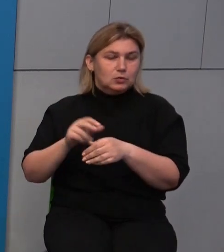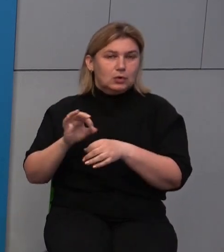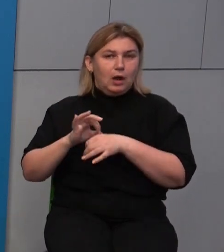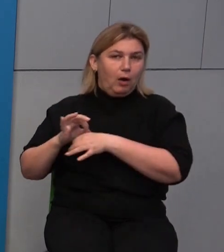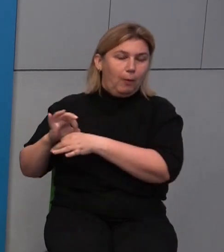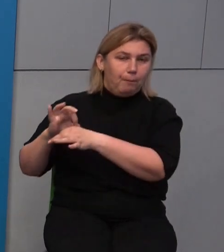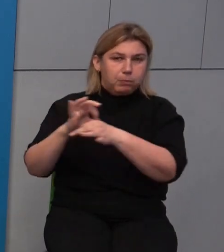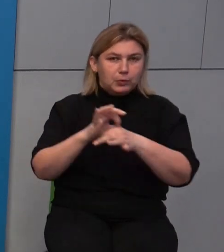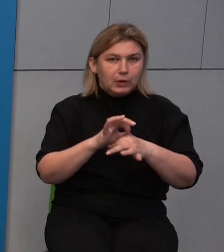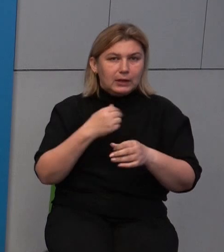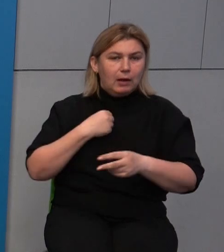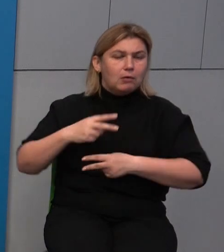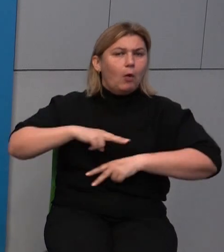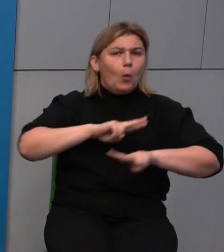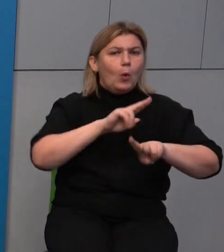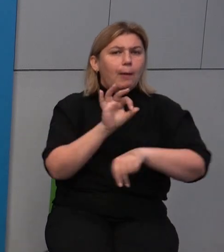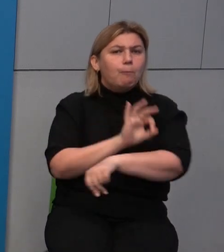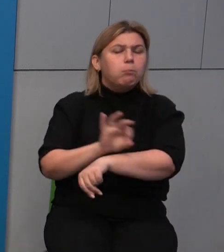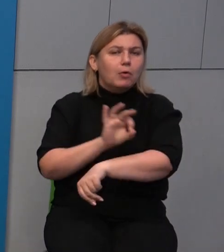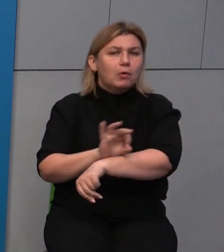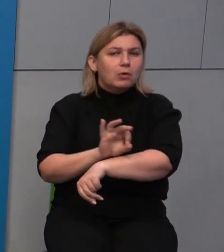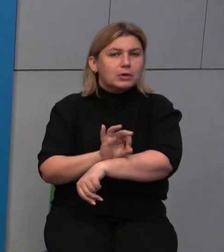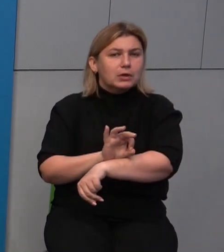ja brałam udział w takim projekcie